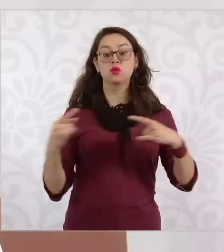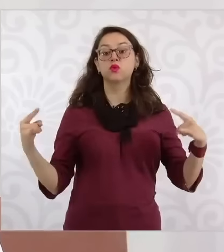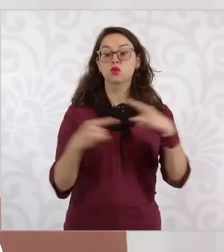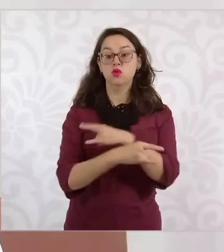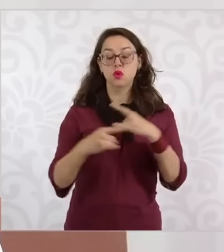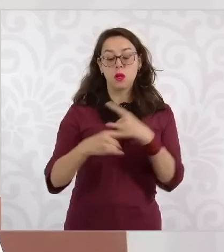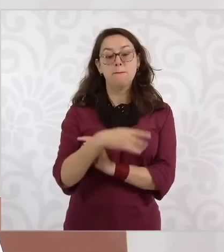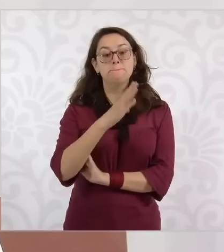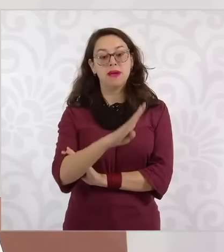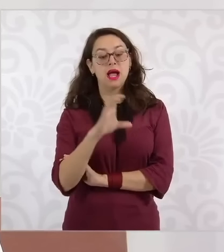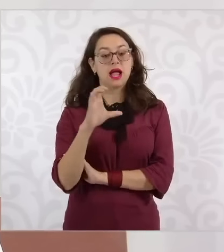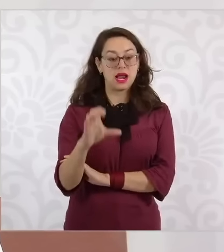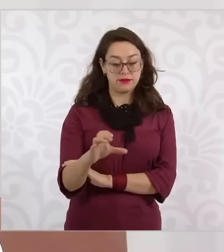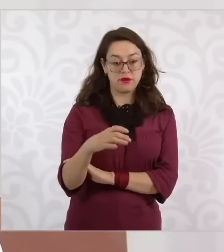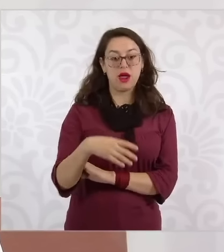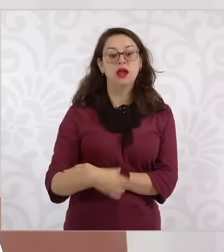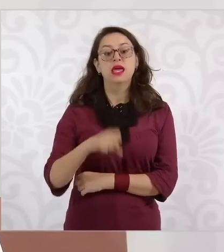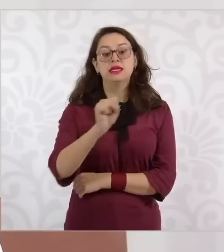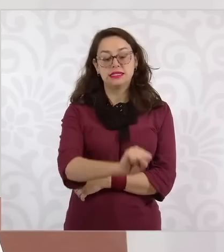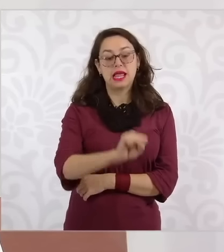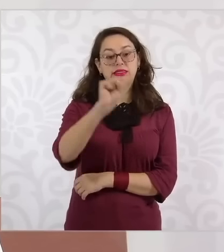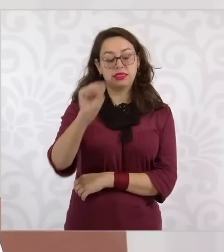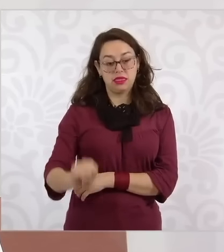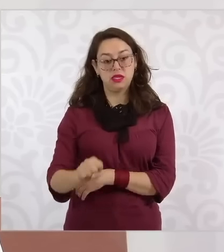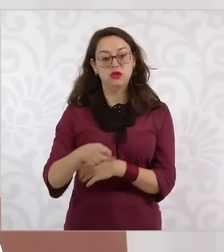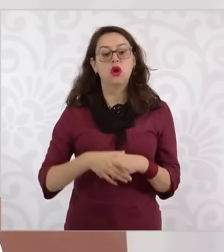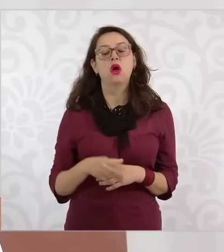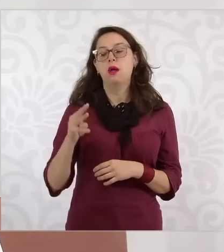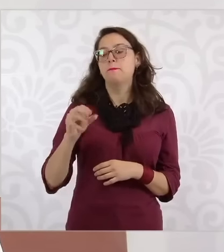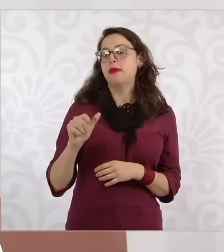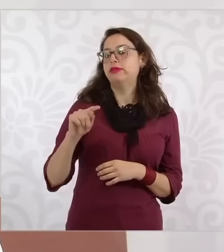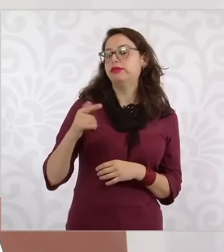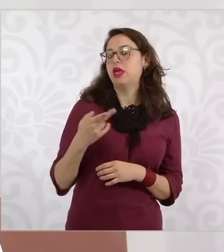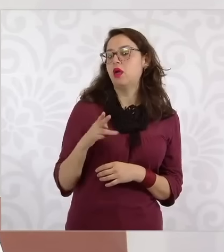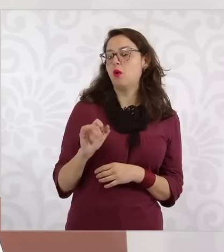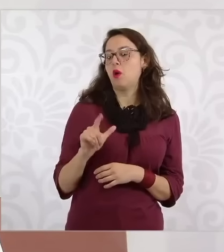Baja California, Saltillo Monclova, libramiento de Matehuala al entronque Puerto México,